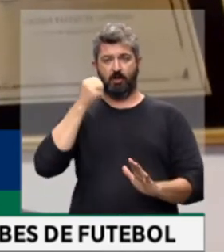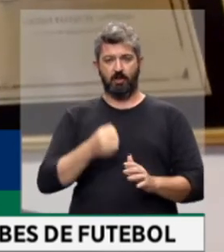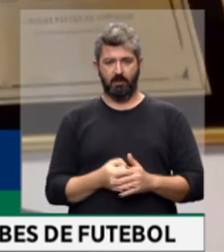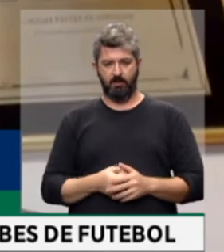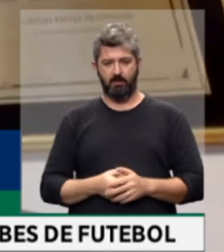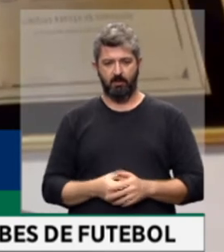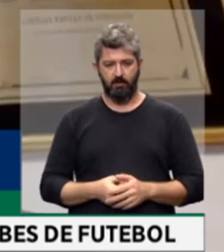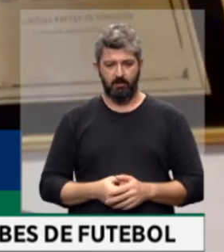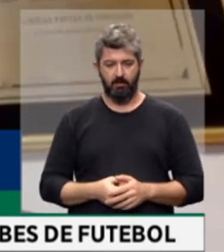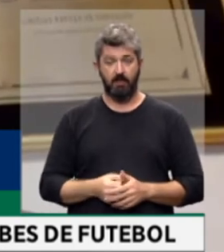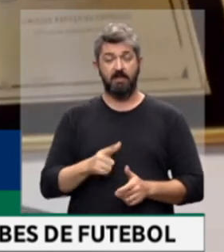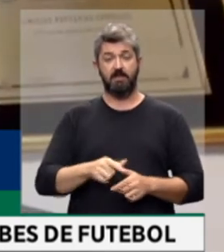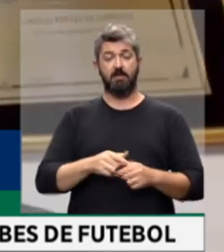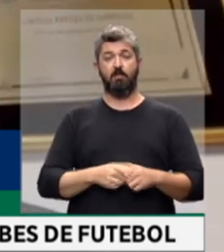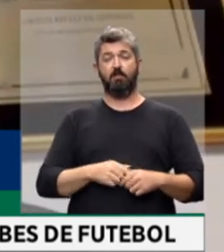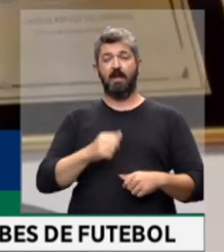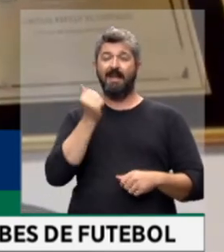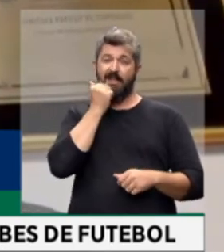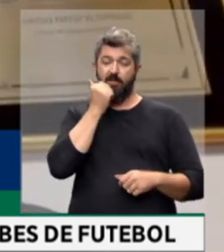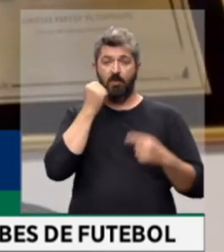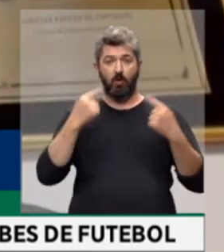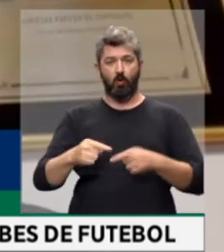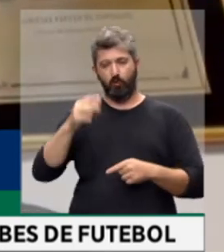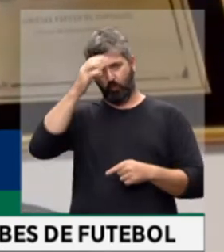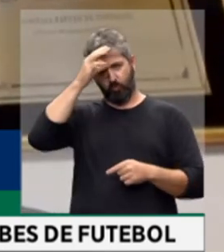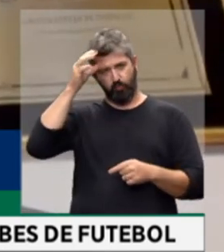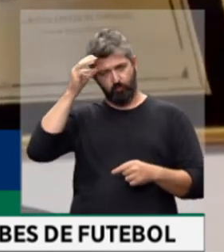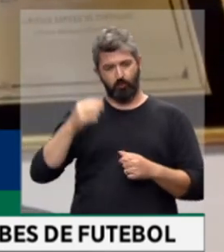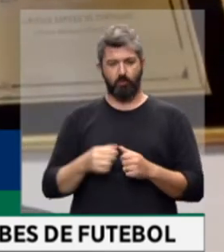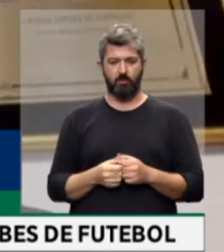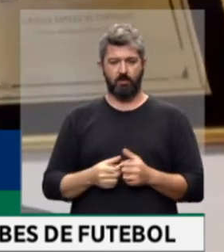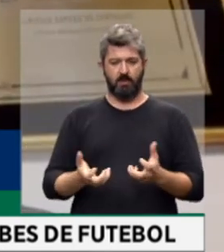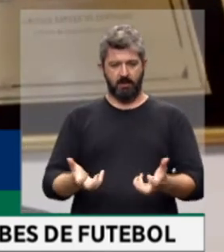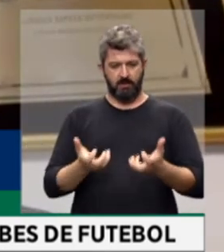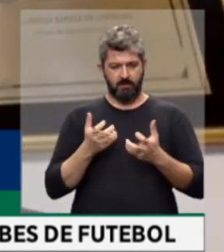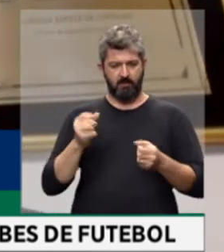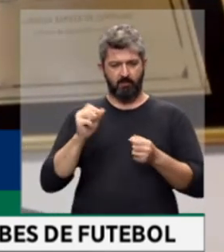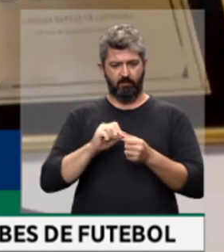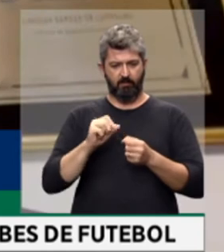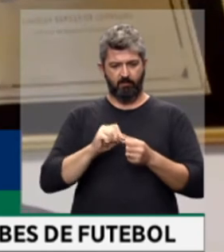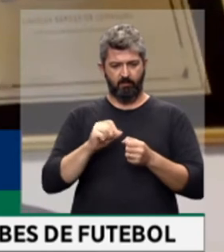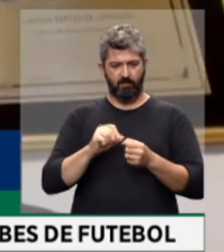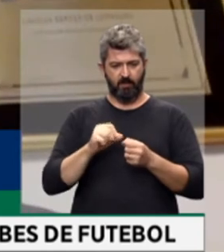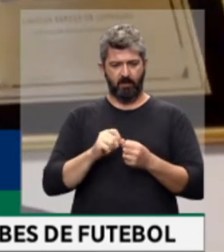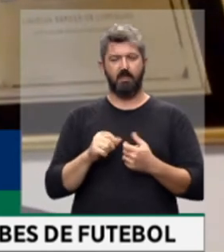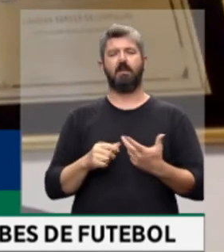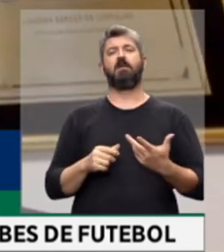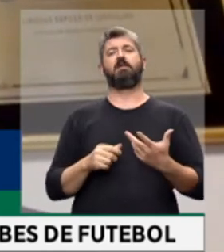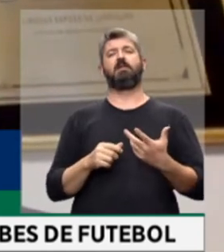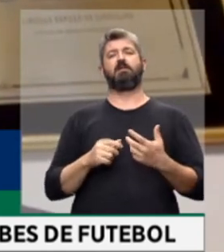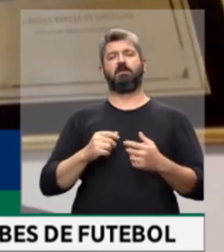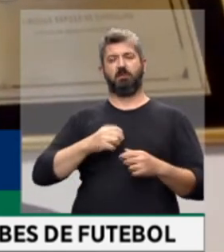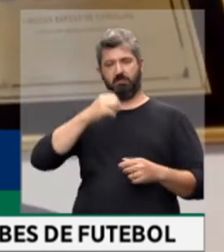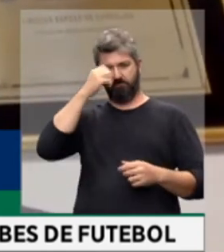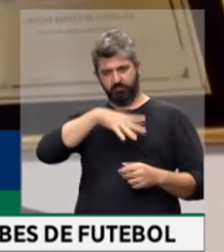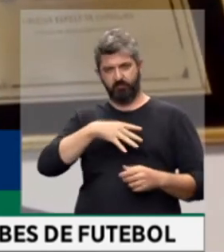MECANISMOS REGIMENTAIS PARA OBSTRUIR A VOTAÇÃO SE NÃO FOR RETIRADA DE PAUTA. ISSO É UM ACINTE CONTRA O CONSUMIDOR.